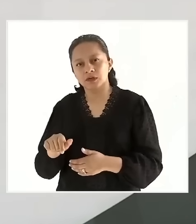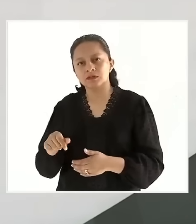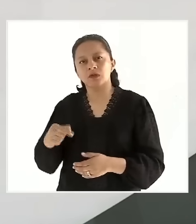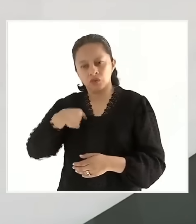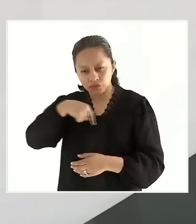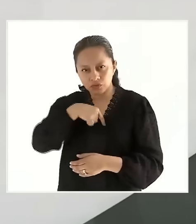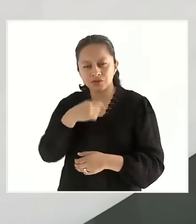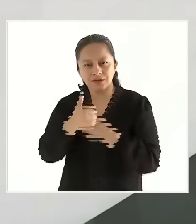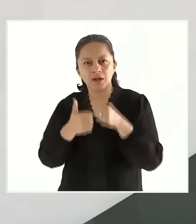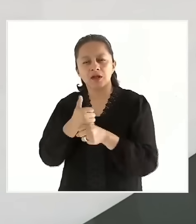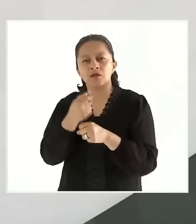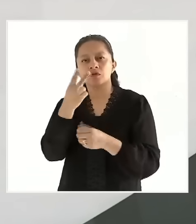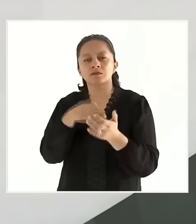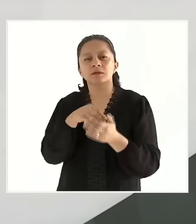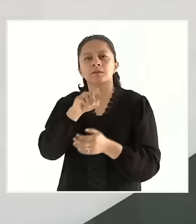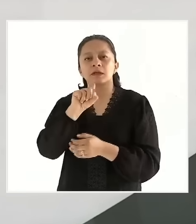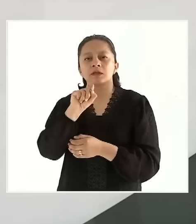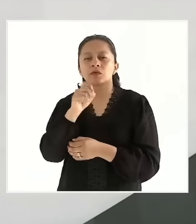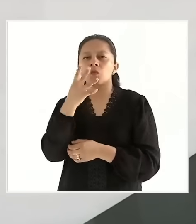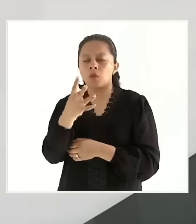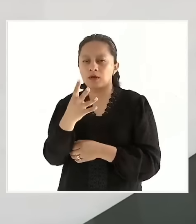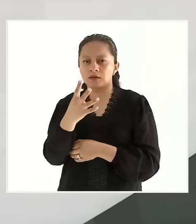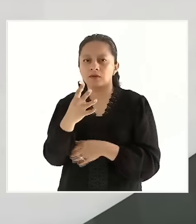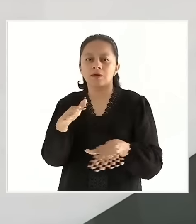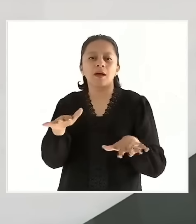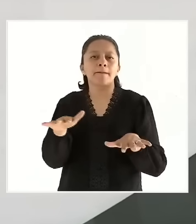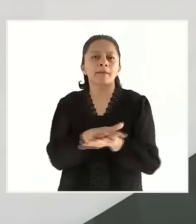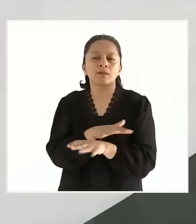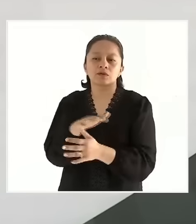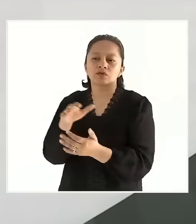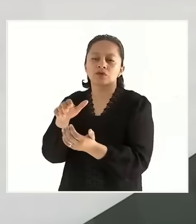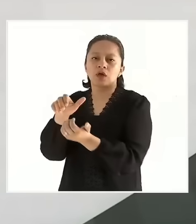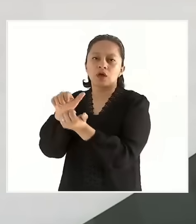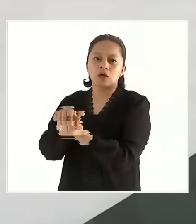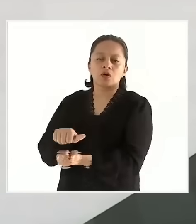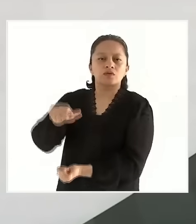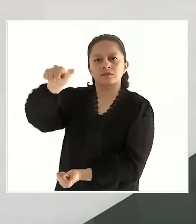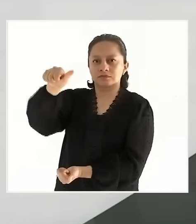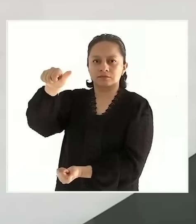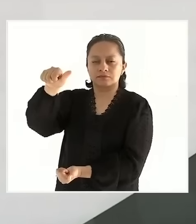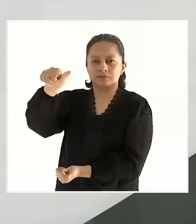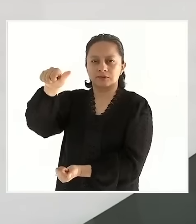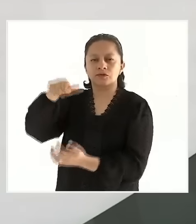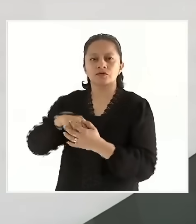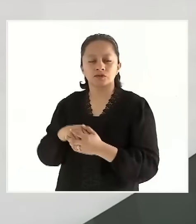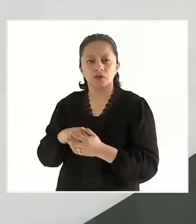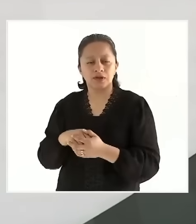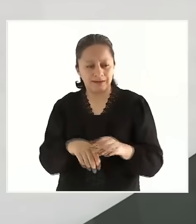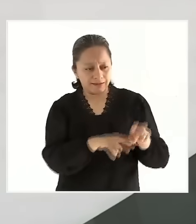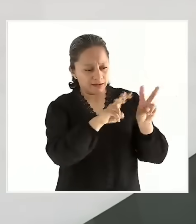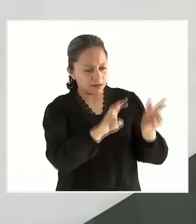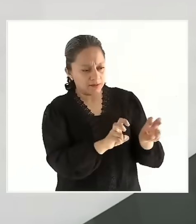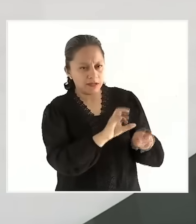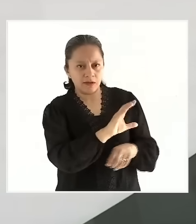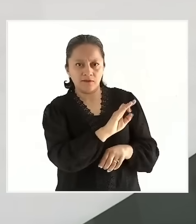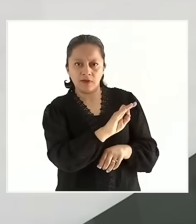2024 muy importante. Cambiamos la Constitución. En el caso de CFE hubo dos cambios sustantivos y